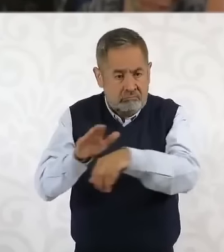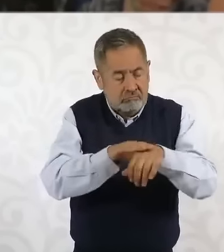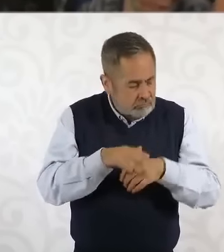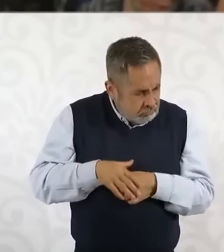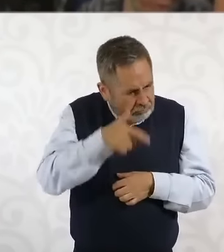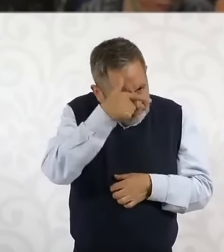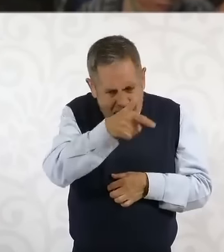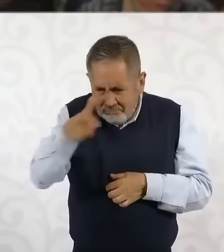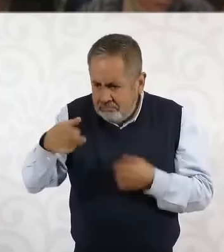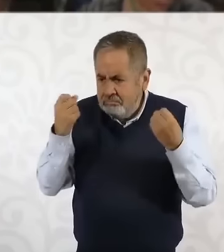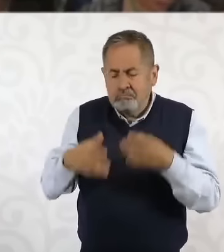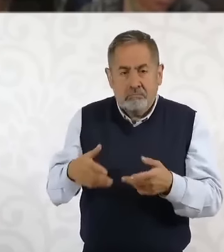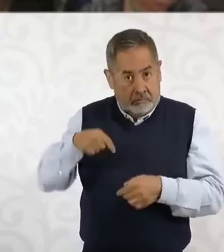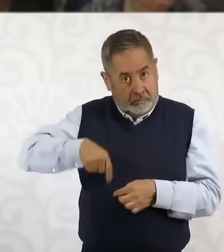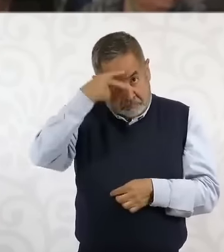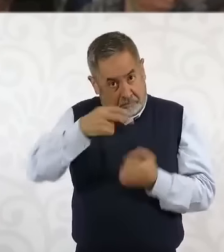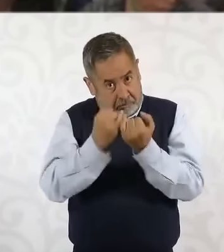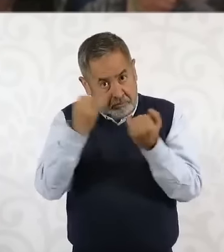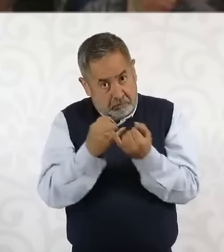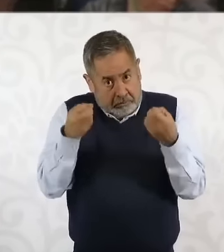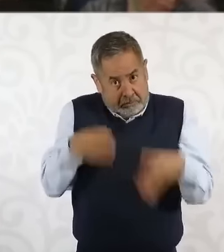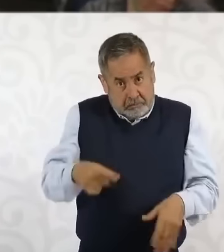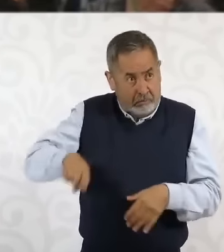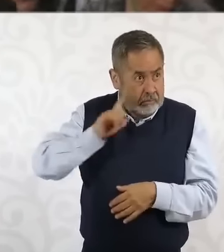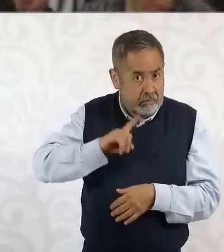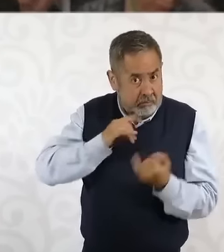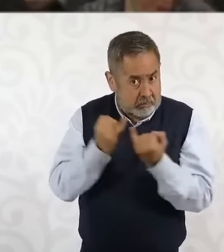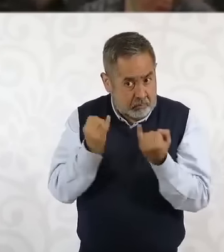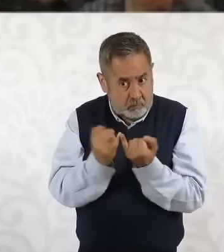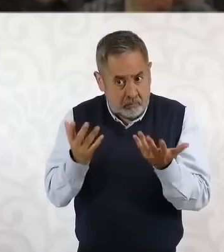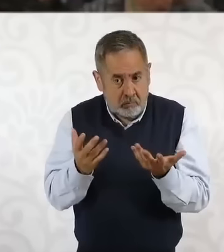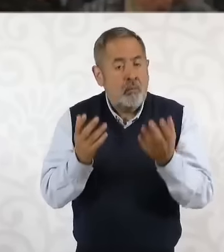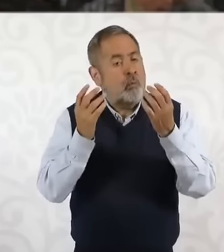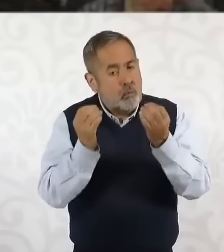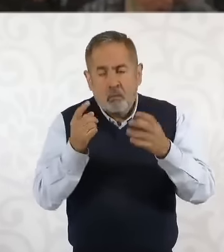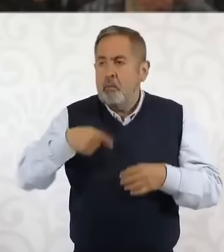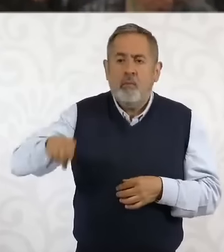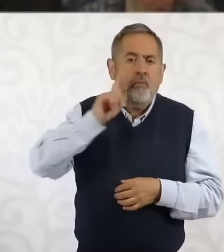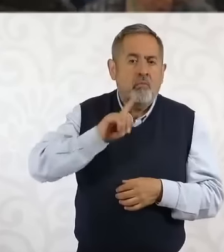derechos de las mujeres y qué responsabilidad tienen hoy las mujeres líderes como usted para